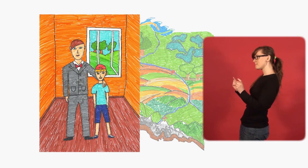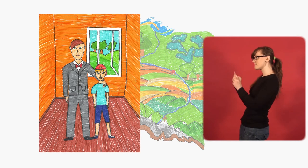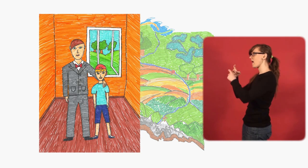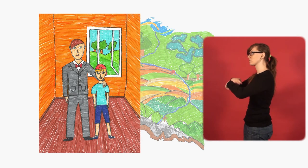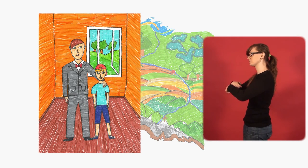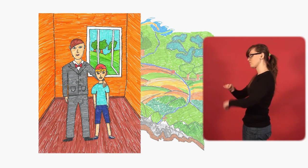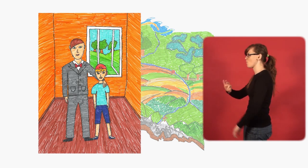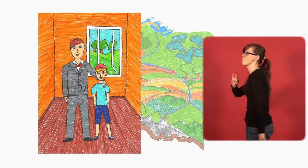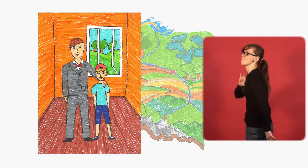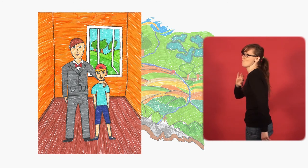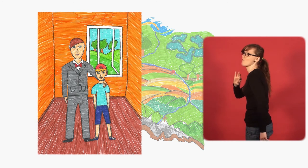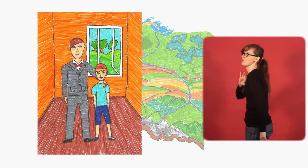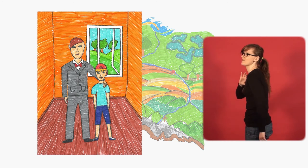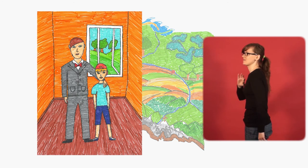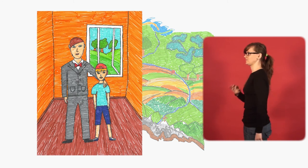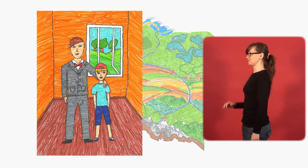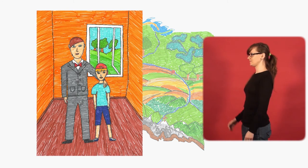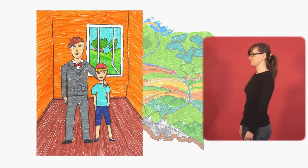Mą ojczyzną.